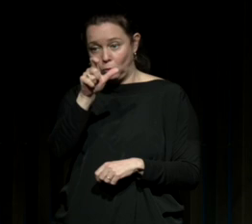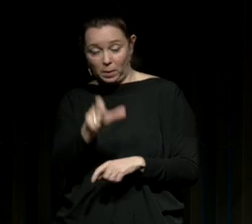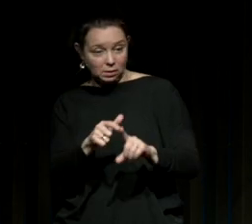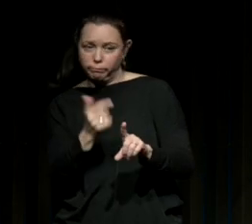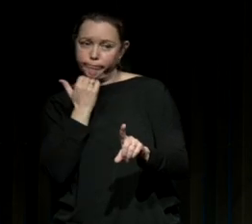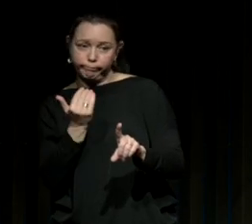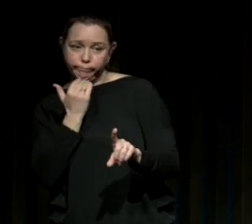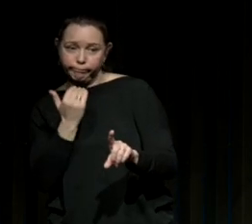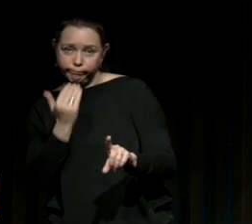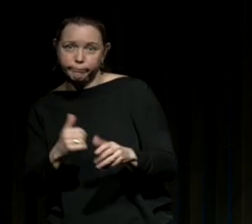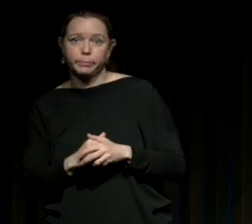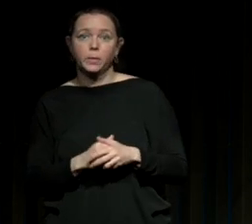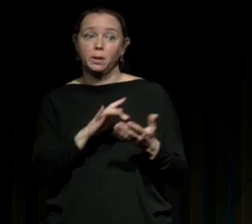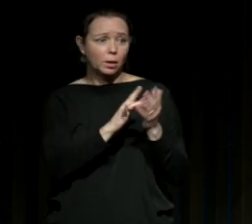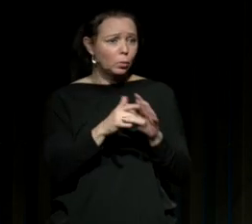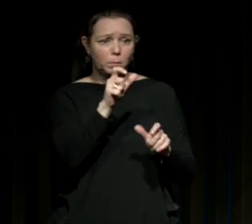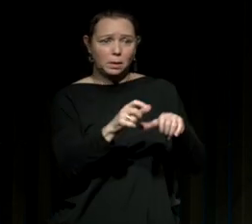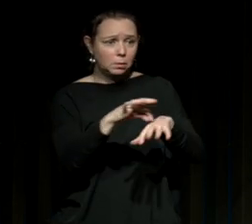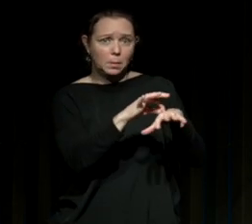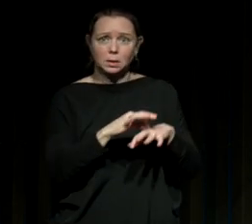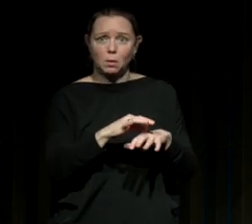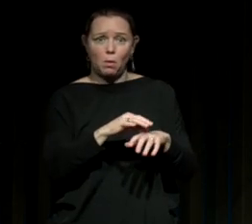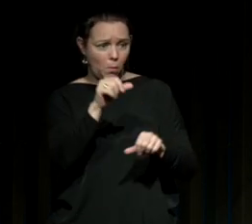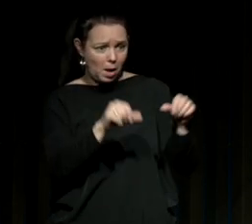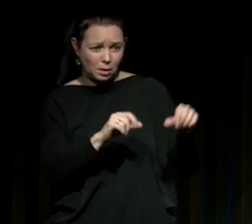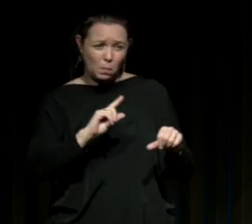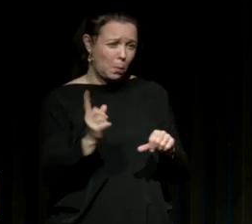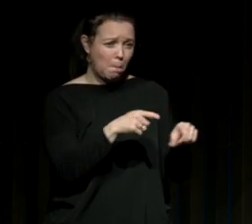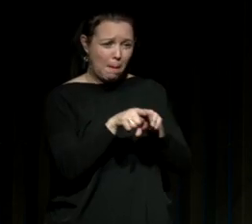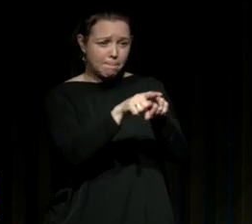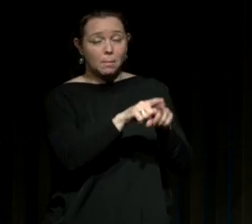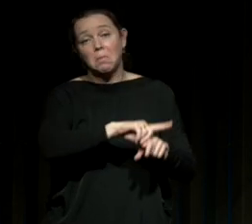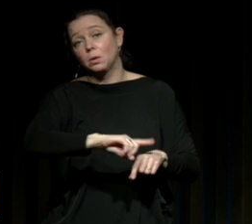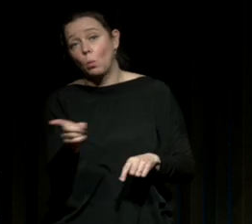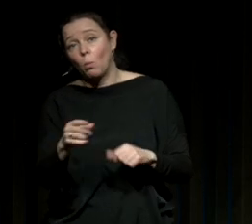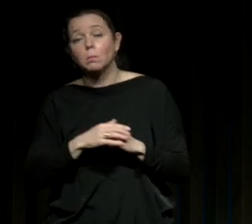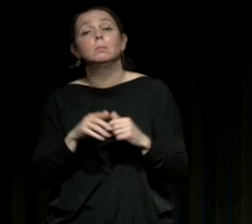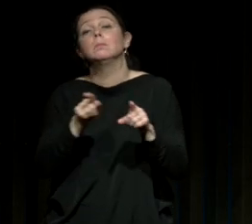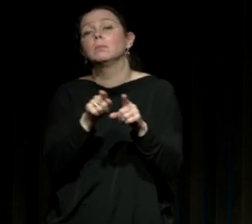ne perd pas tous les patients de la même façon qu'on ne va pas donner le même médicament à tous